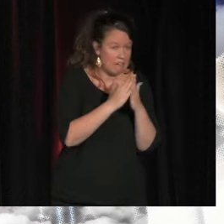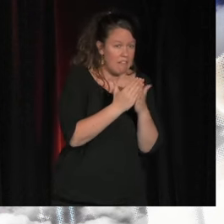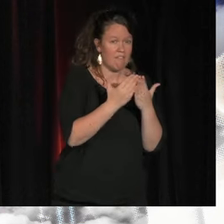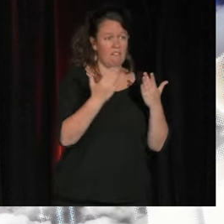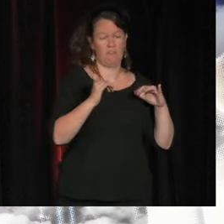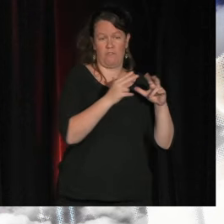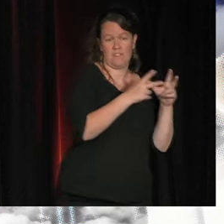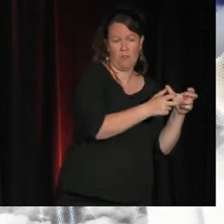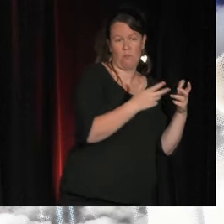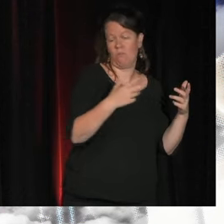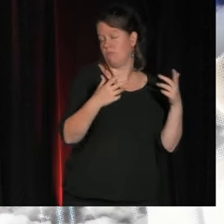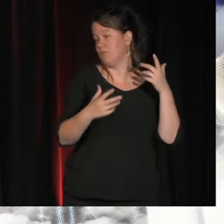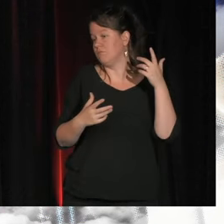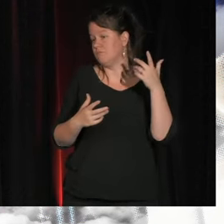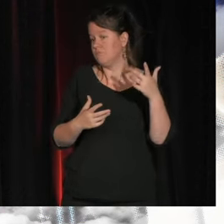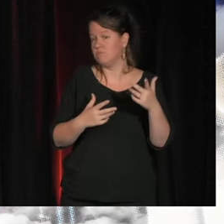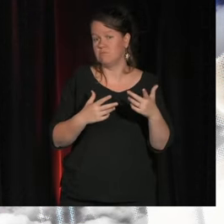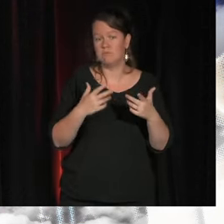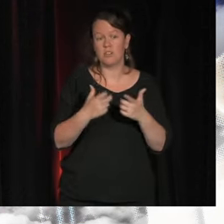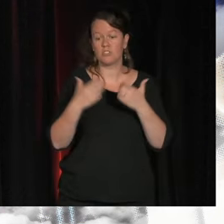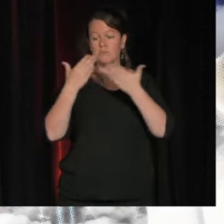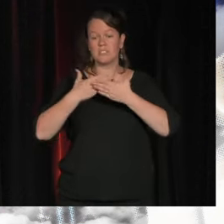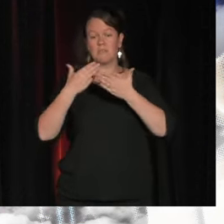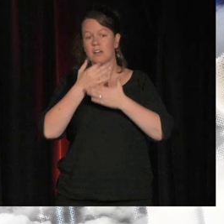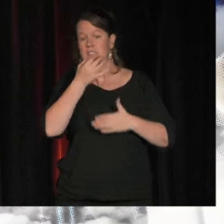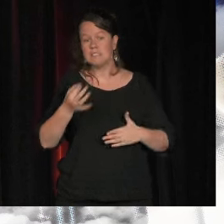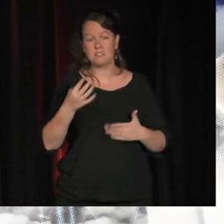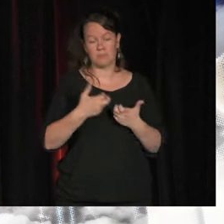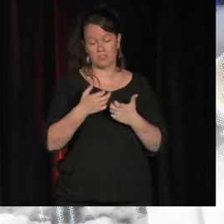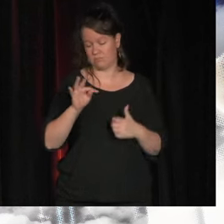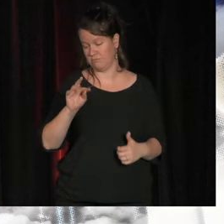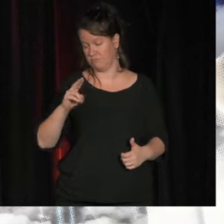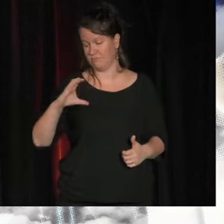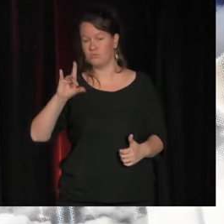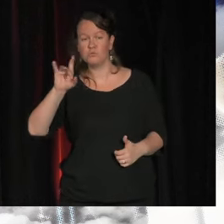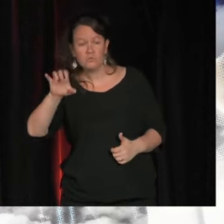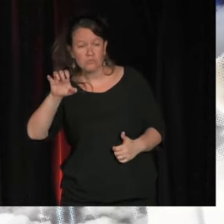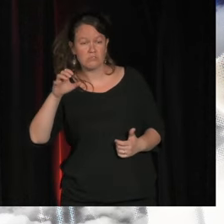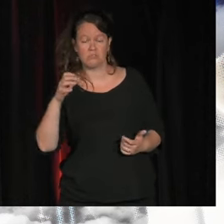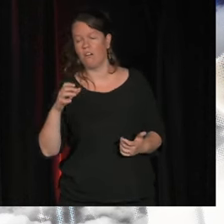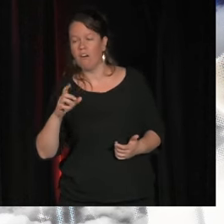Tu peux faire un club ou dire : "Les Tuche, ce n'est pas de l'art. Marvel, ce n'est pas de l'art et ça, c'est de l'art." OK, mais chacun